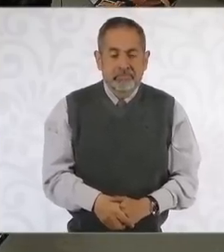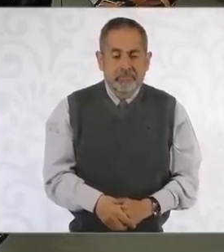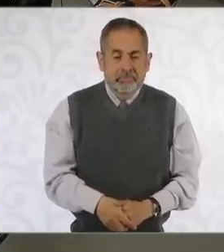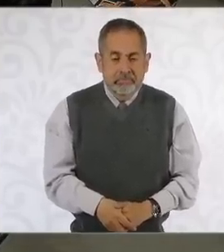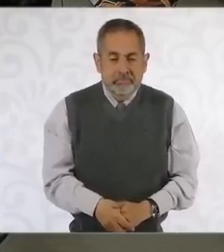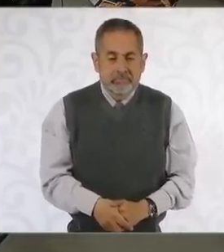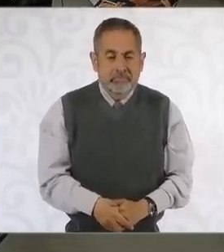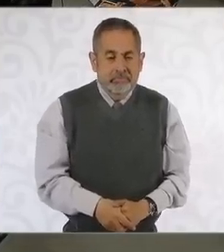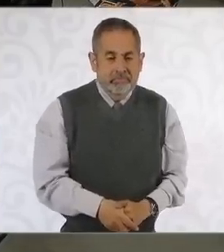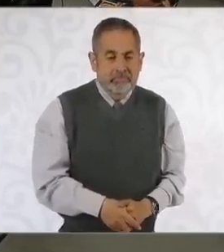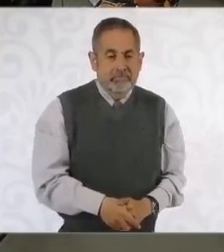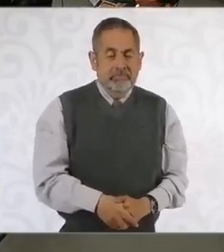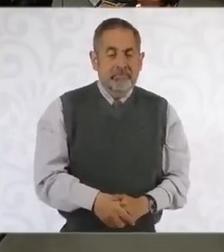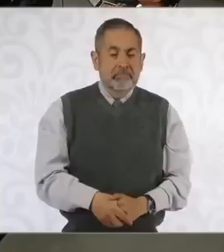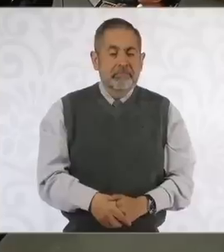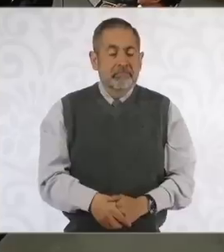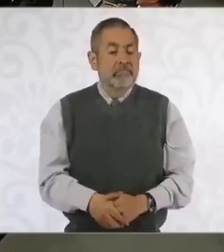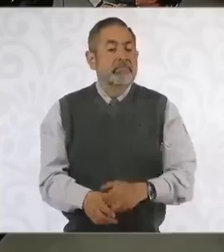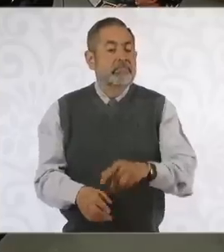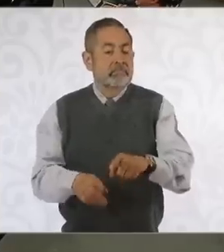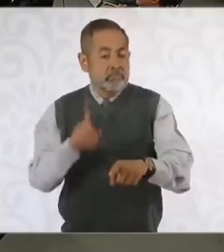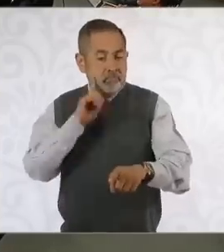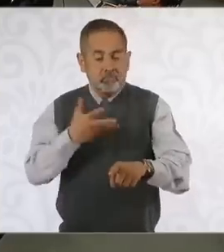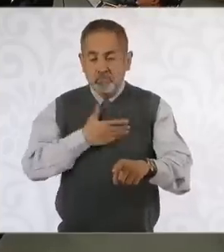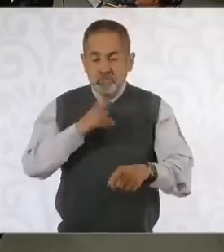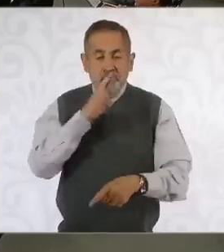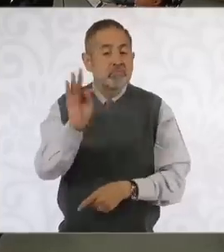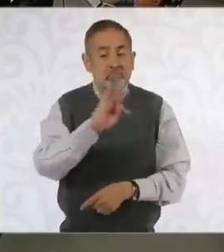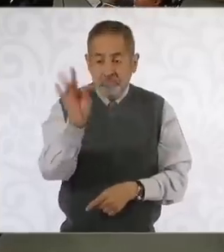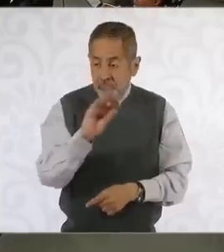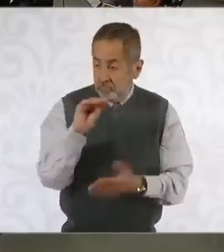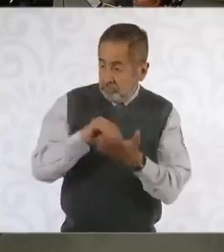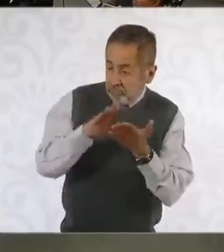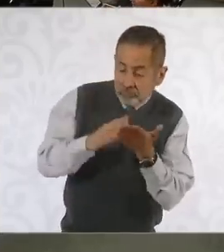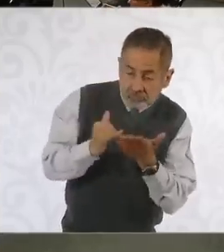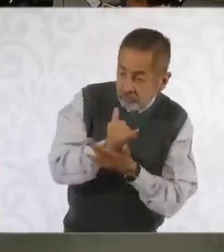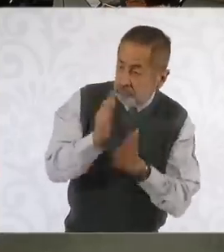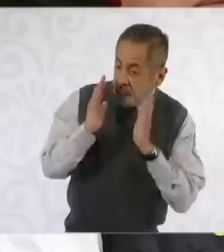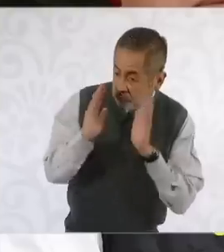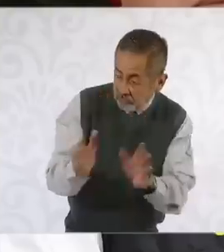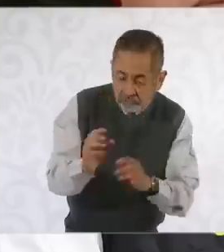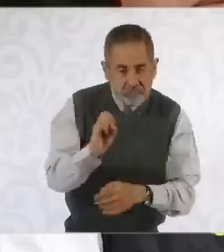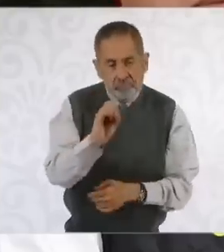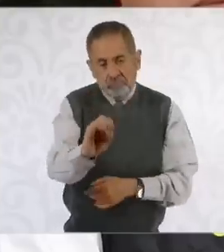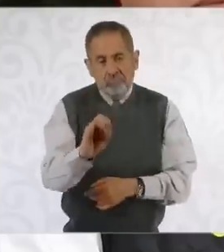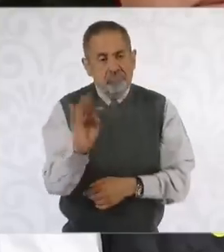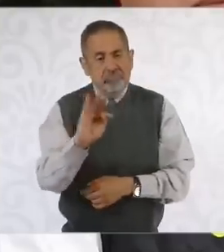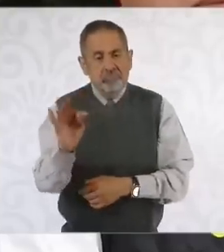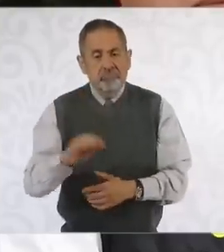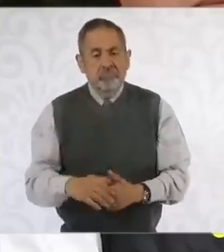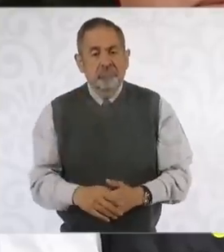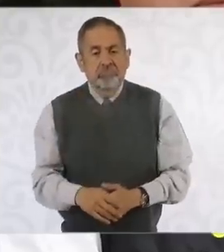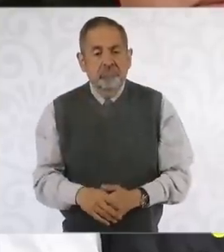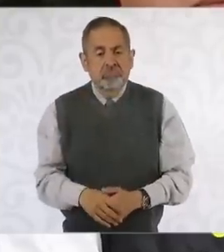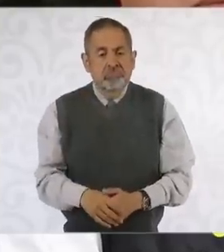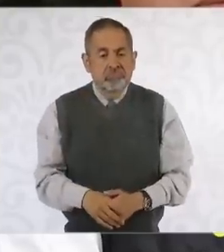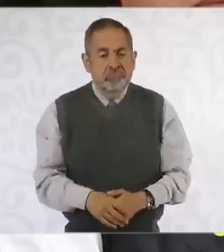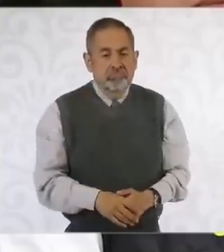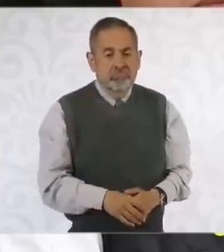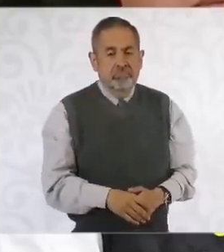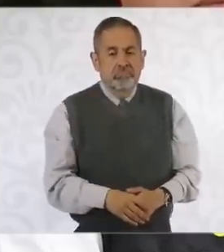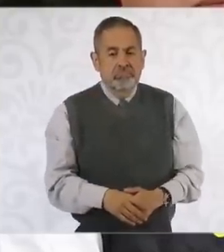alguna manera si están en funciones los podría juzgar y llamar no llamaras pero